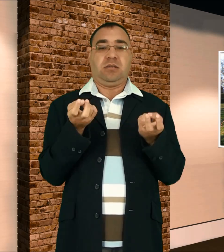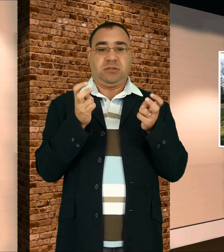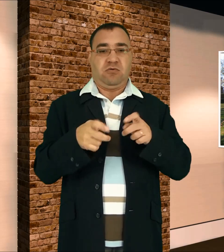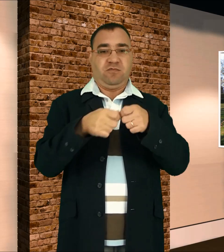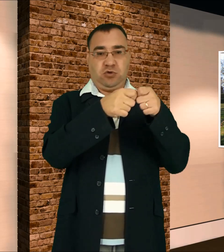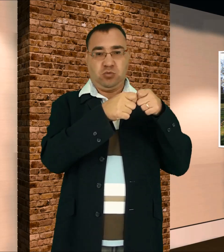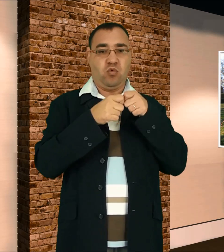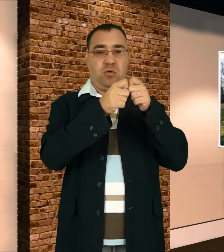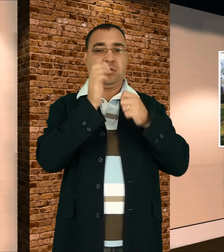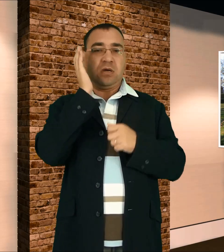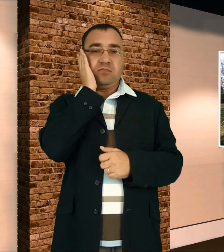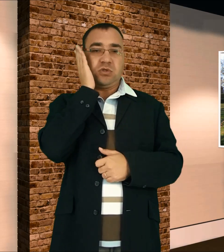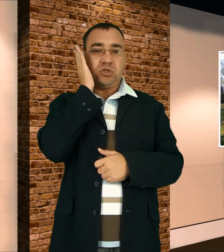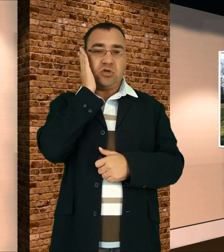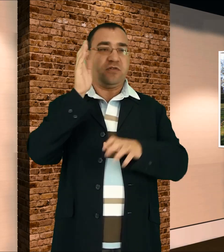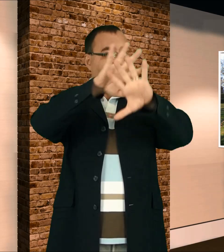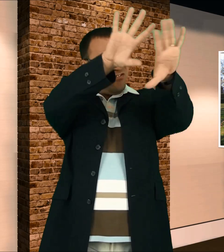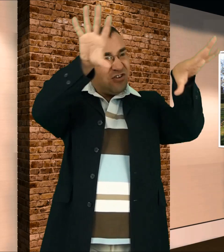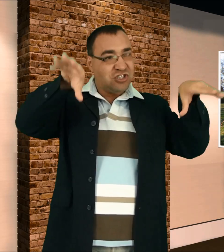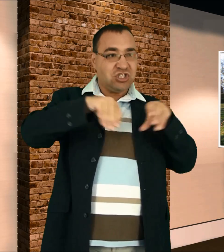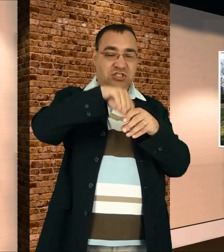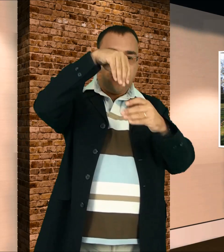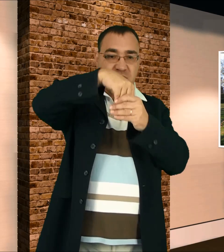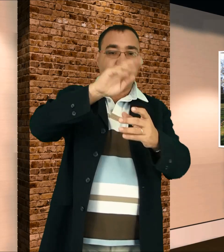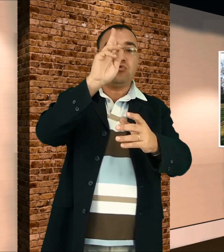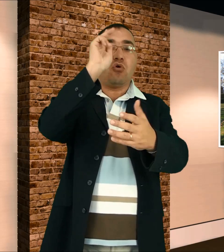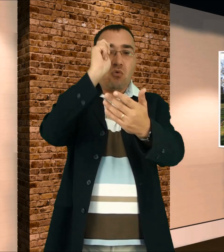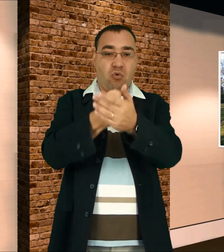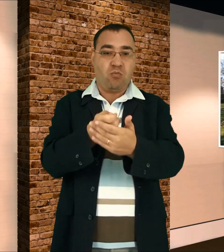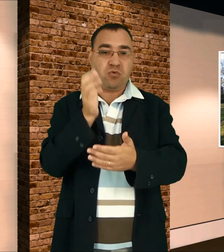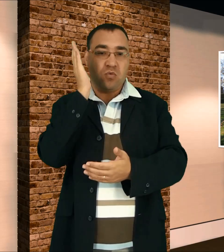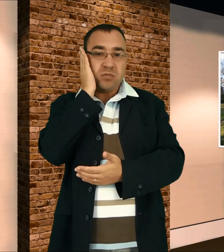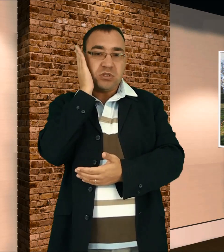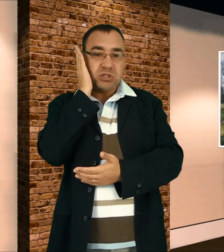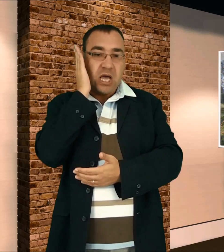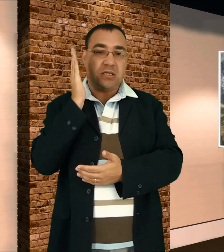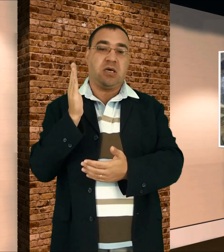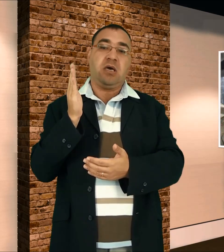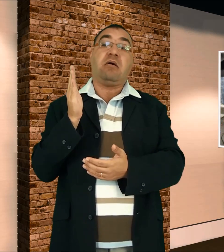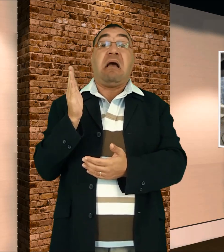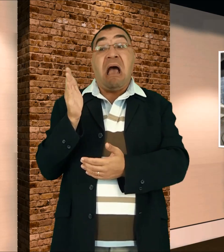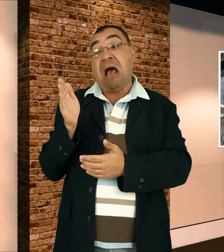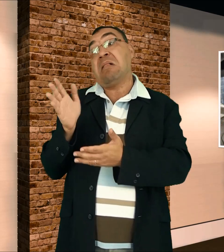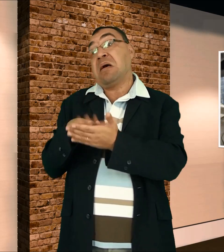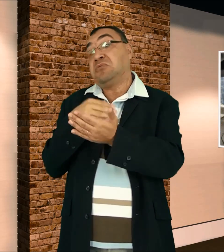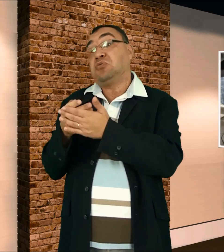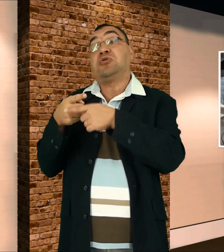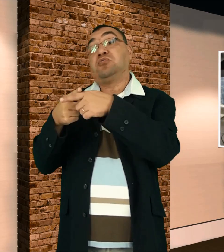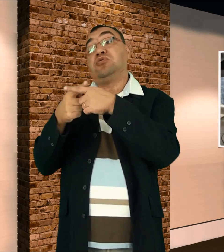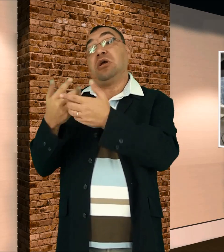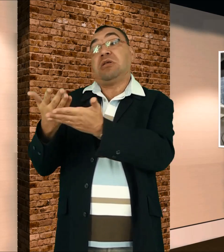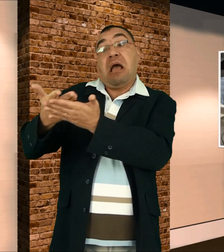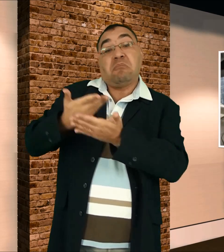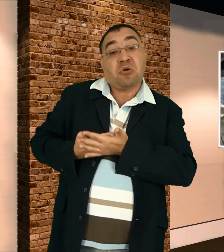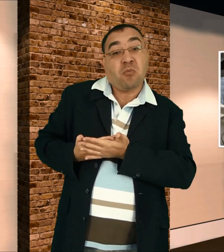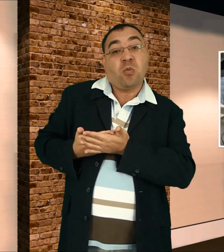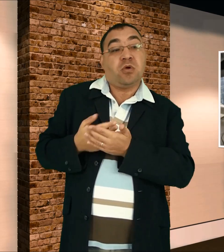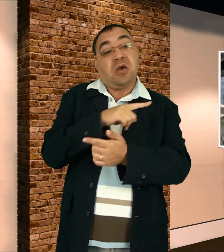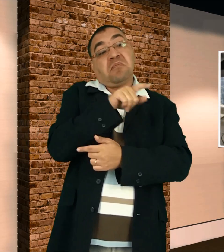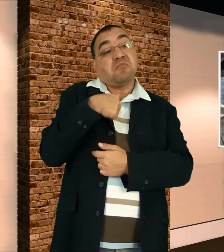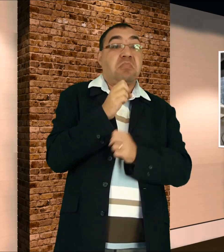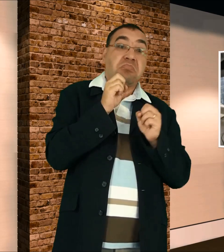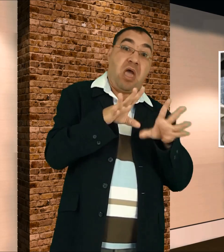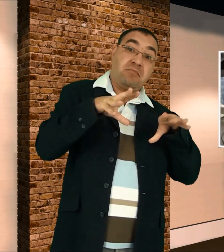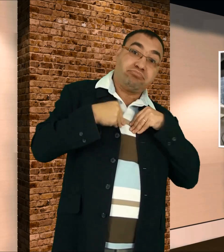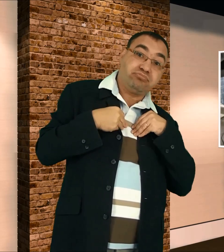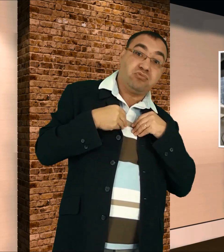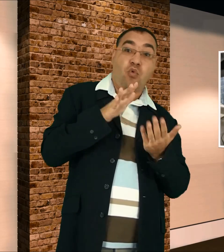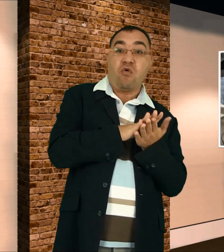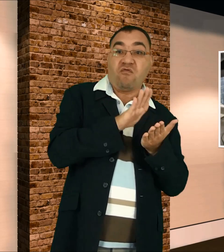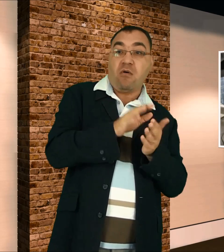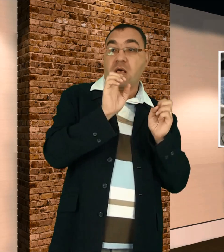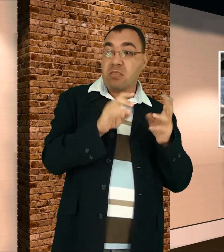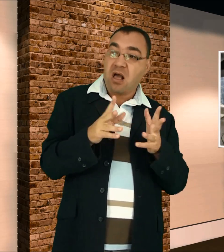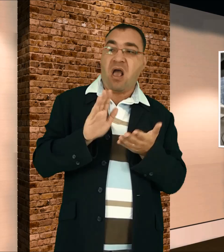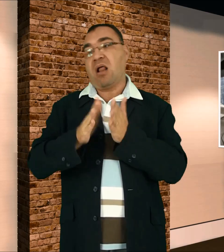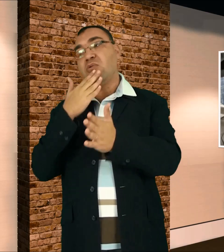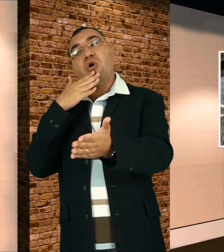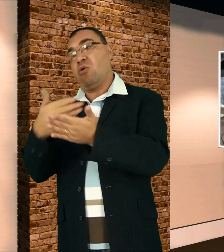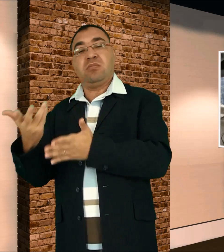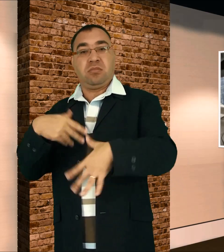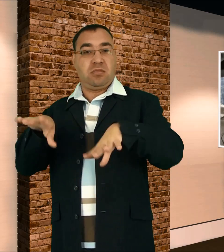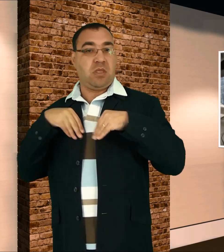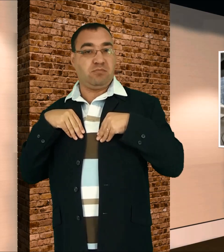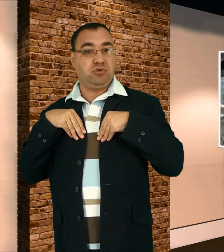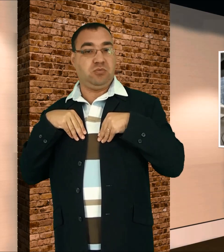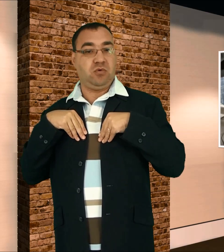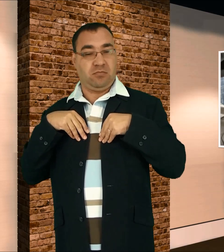Mozna być właścicielem mieszkania, członkiem wspólnoty mieszkaniowej, a nieruchomość może być zarządzana przez spółdzielnię mieszkaniową. Naprawdę warto założyć wspólnotę mieszkaniową.